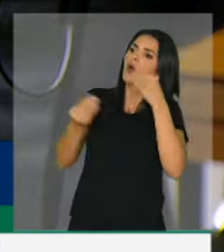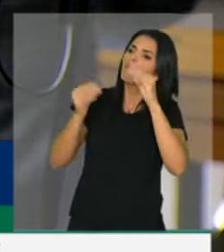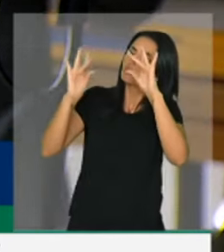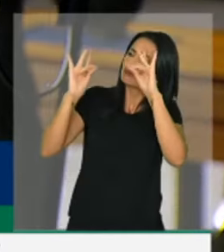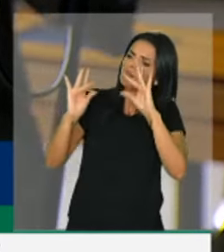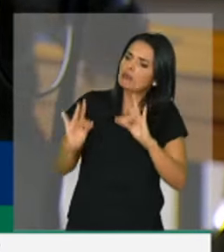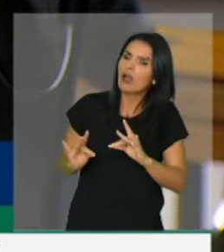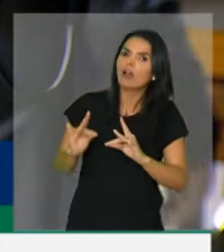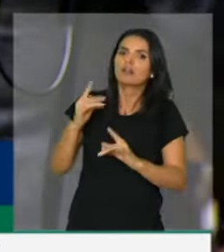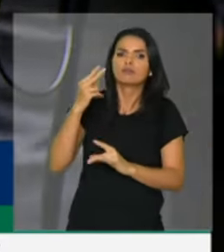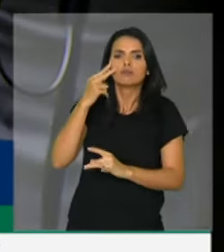NO ESTADO DO CEARÁ. É LAMENTÁVEL QUE UM ESTADO COMO